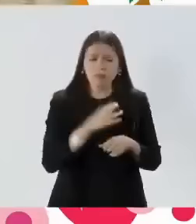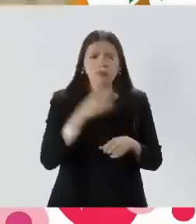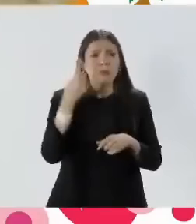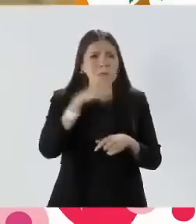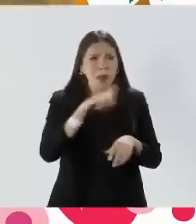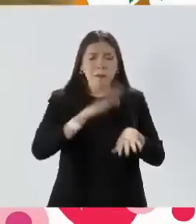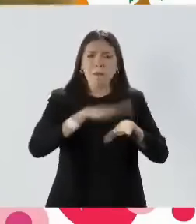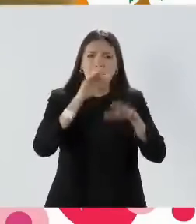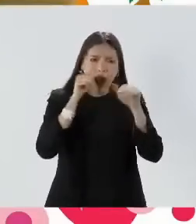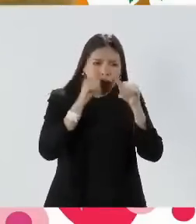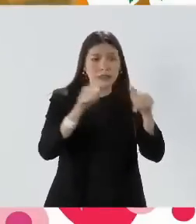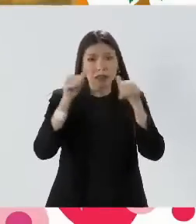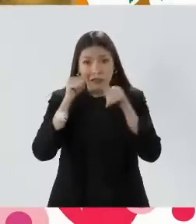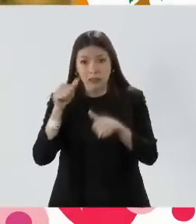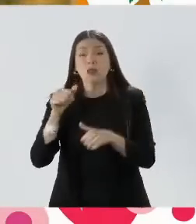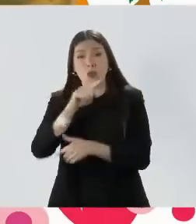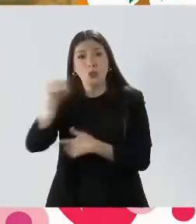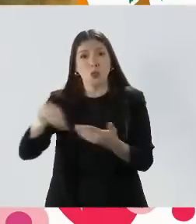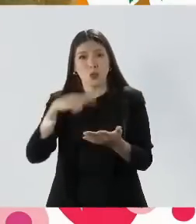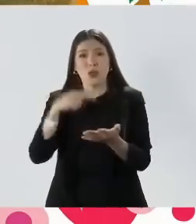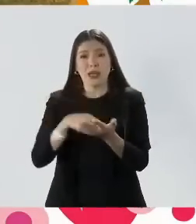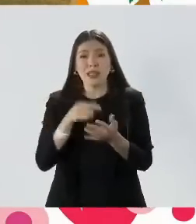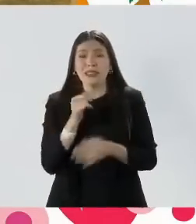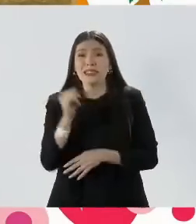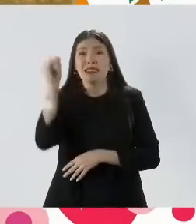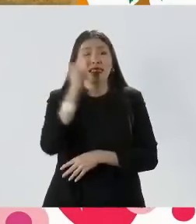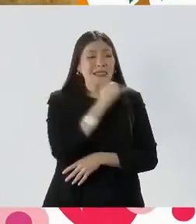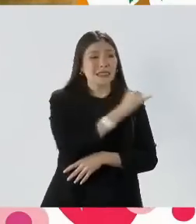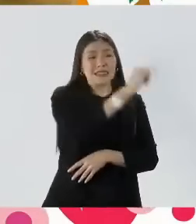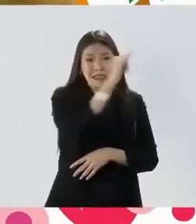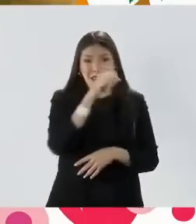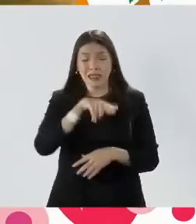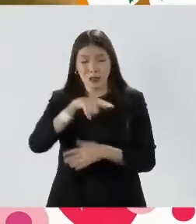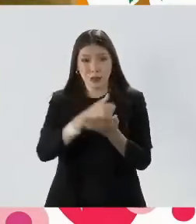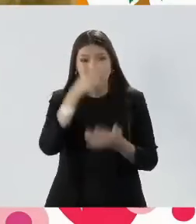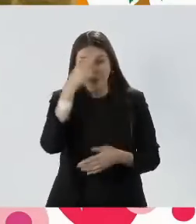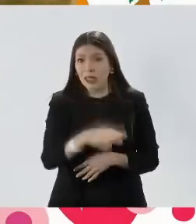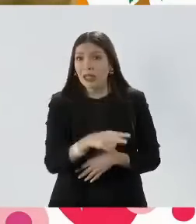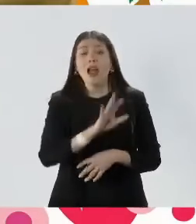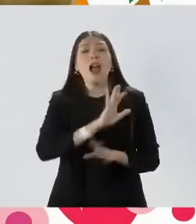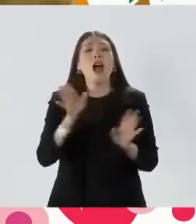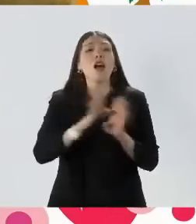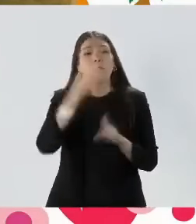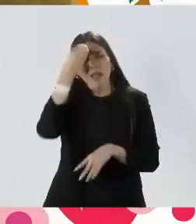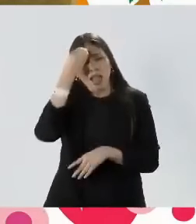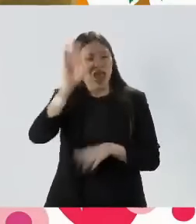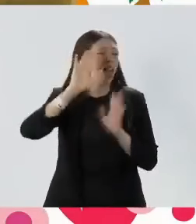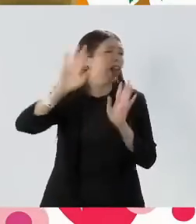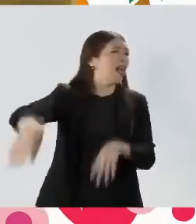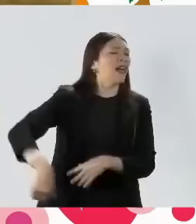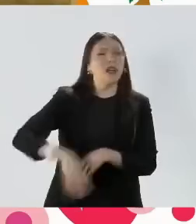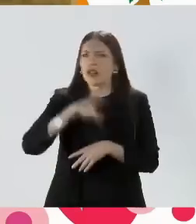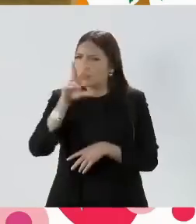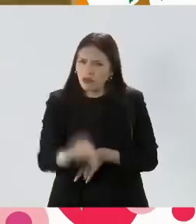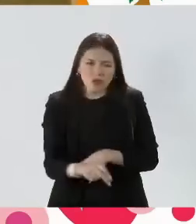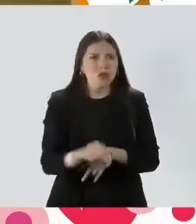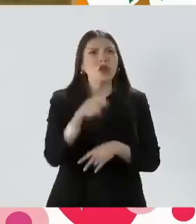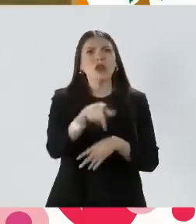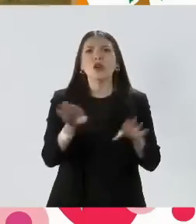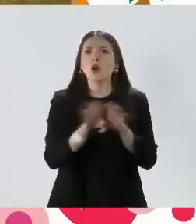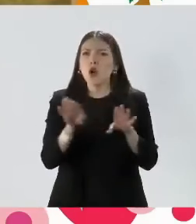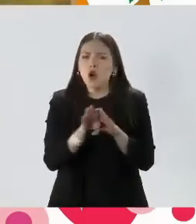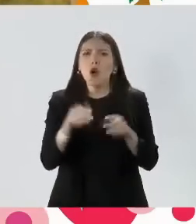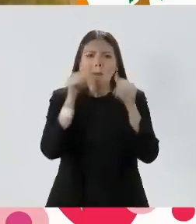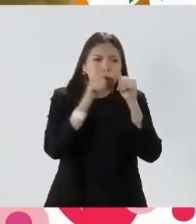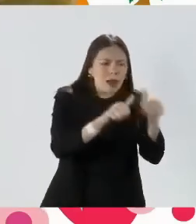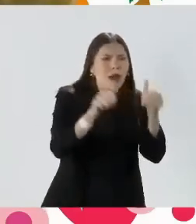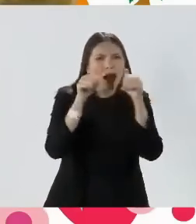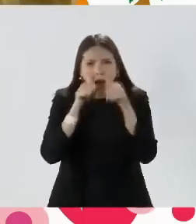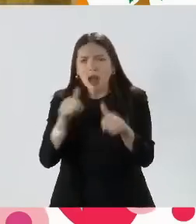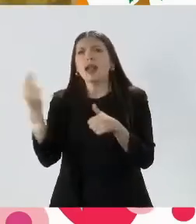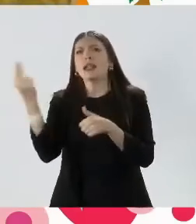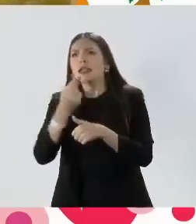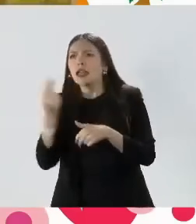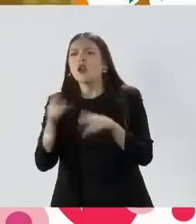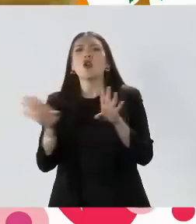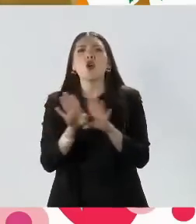de la ciudad central Dejen de estar en el olvido y den un salto a la movilidad salud agua potable